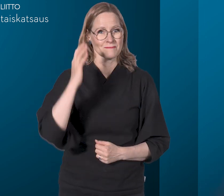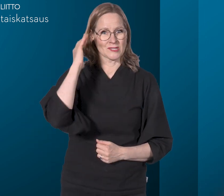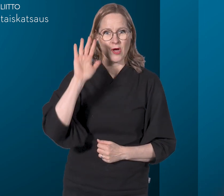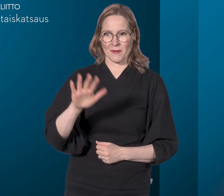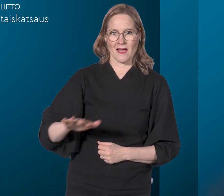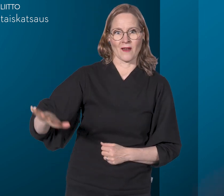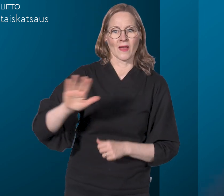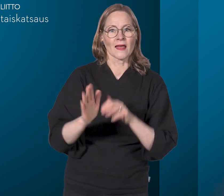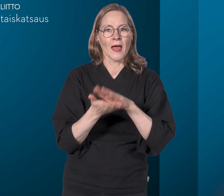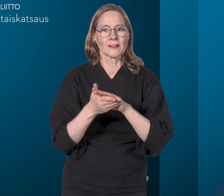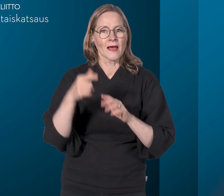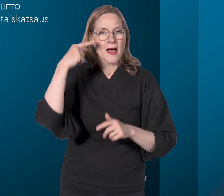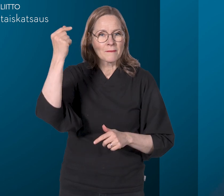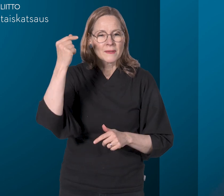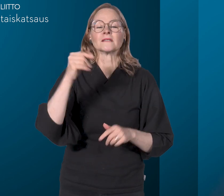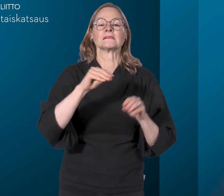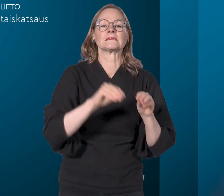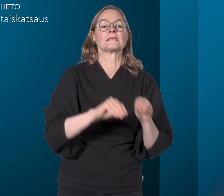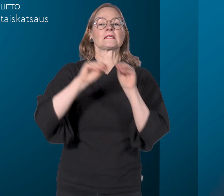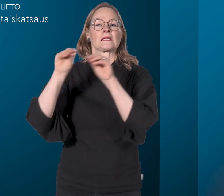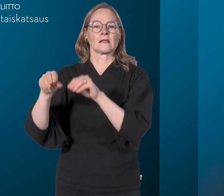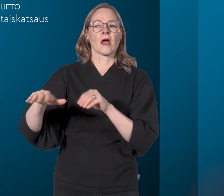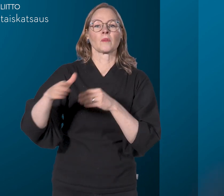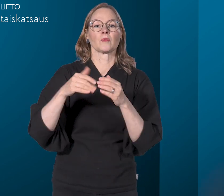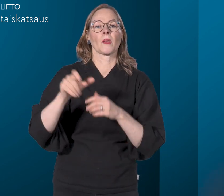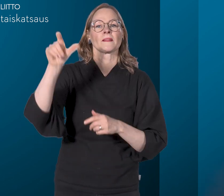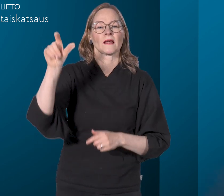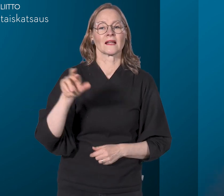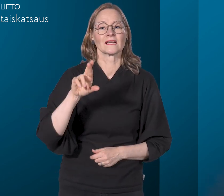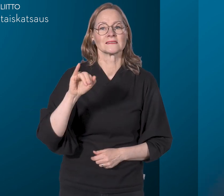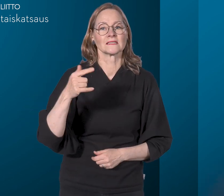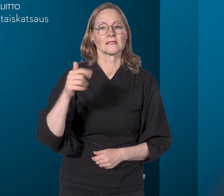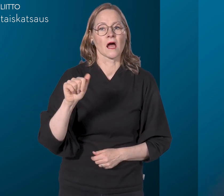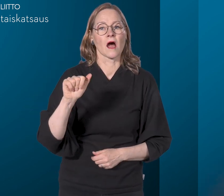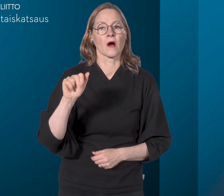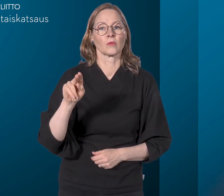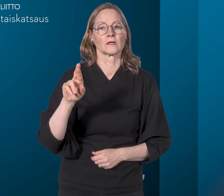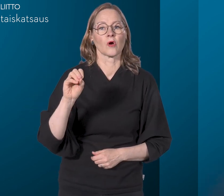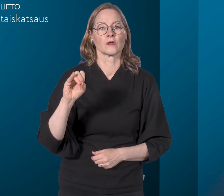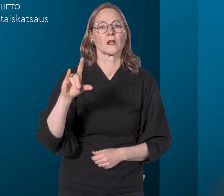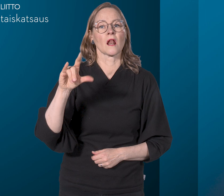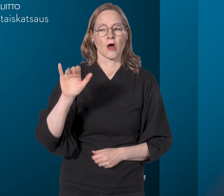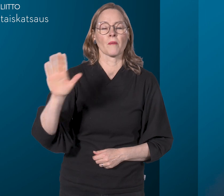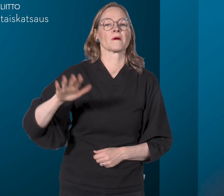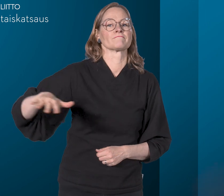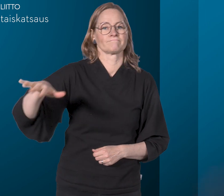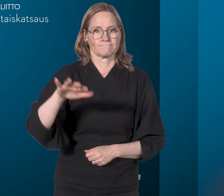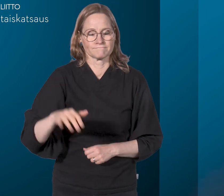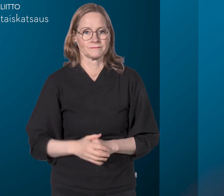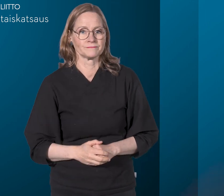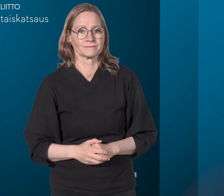Mikkolan alueesta Kanta-Häme siirretään aluetyöntekijä Rita Auroilan alueelle.